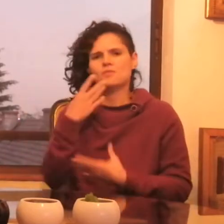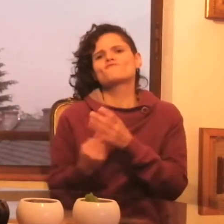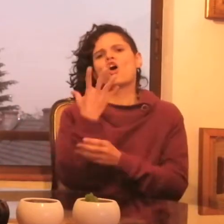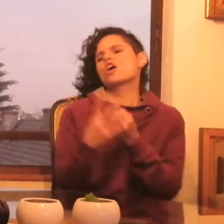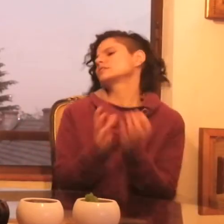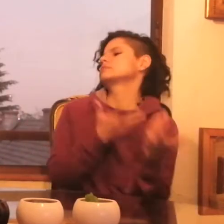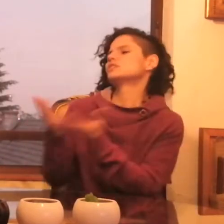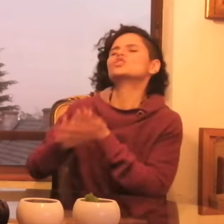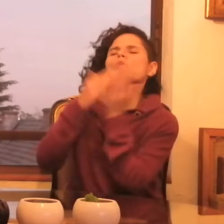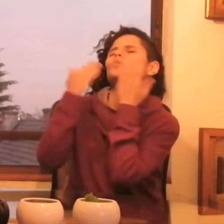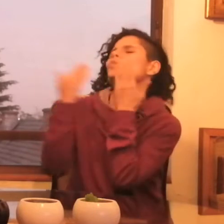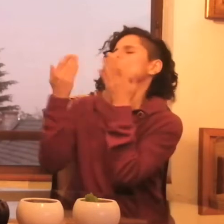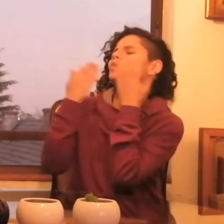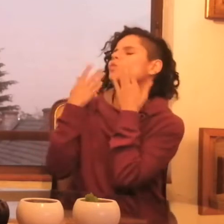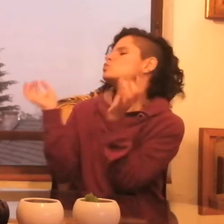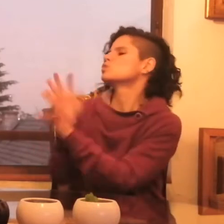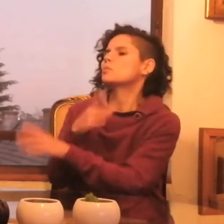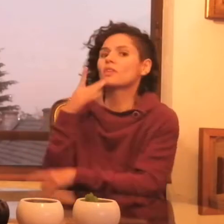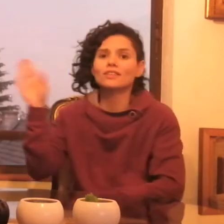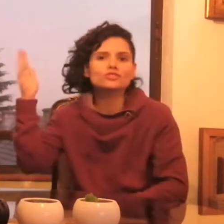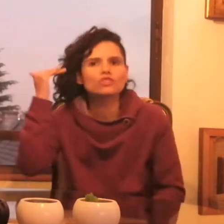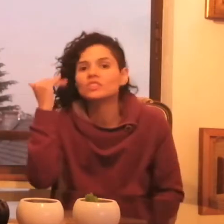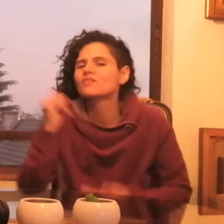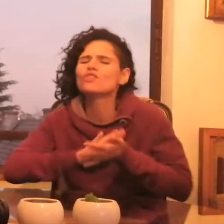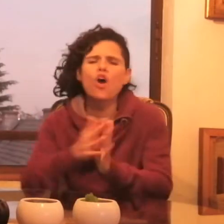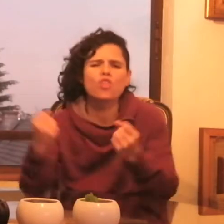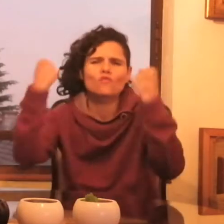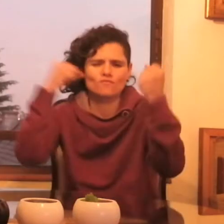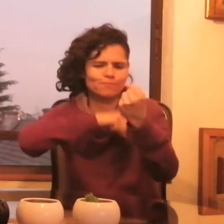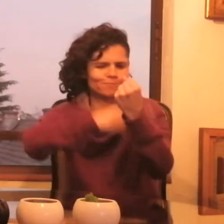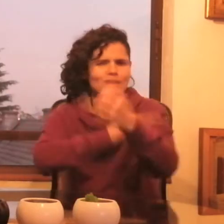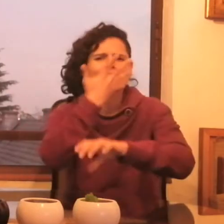le vamos a tirar flores a la Bernie, porque ni siquiera ella sabe el poder que tiene - no lo sé-